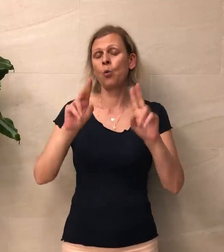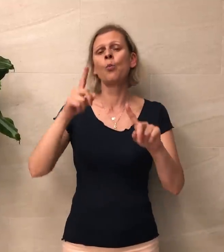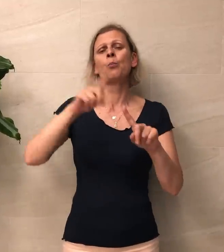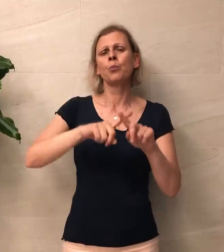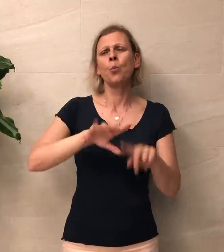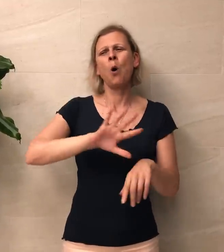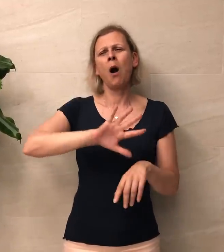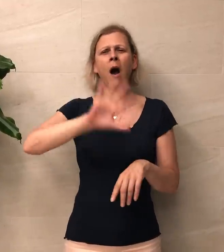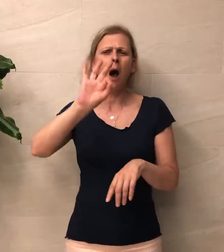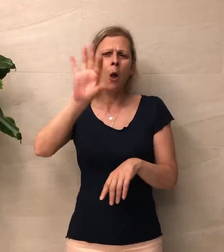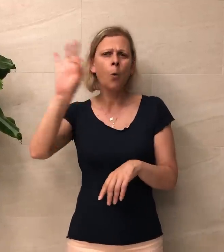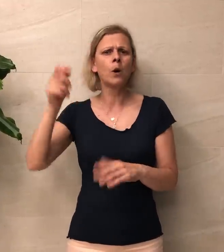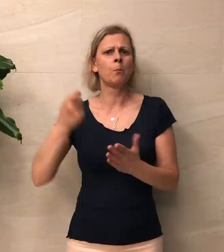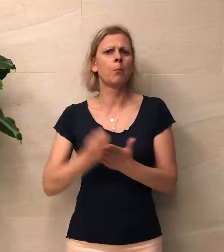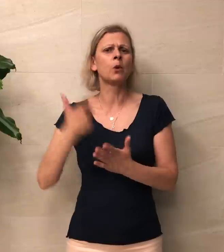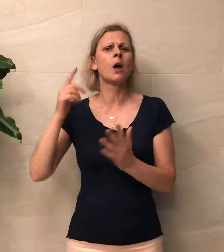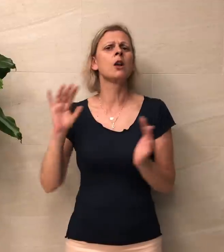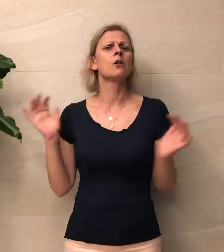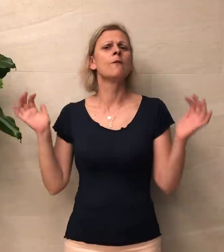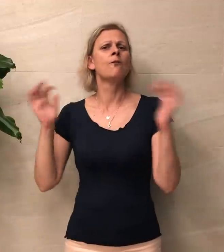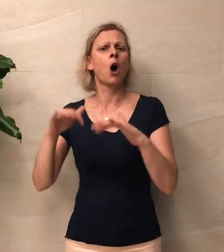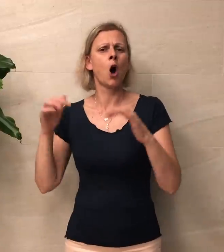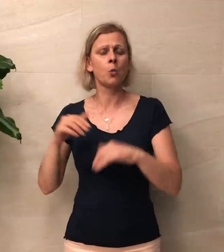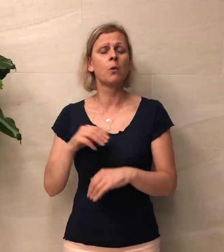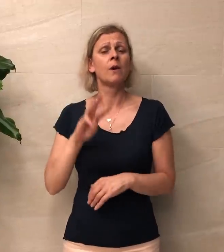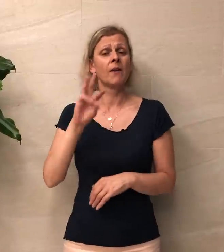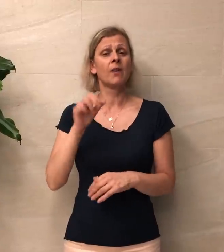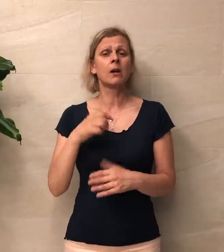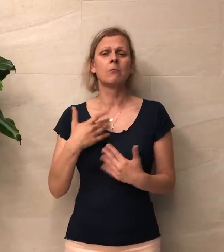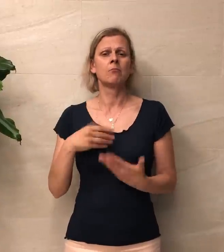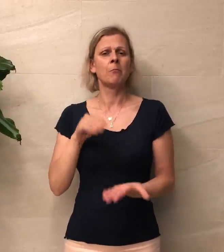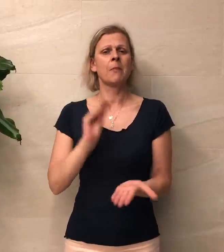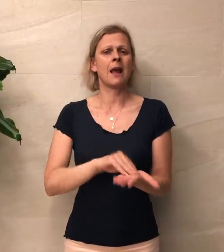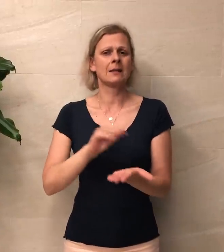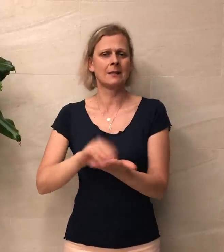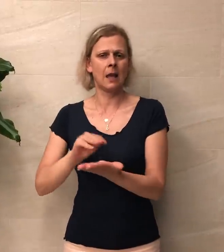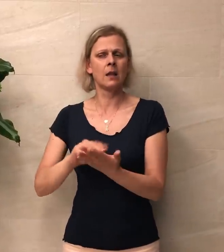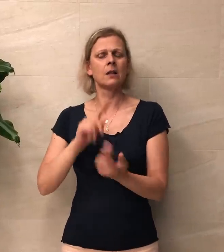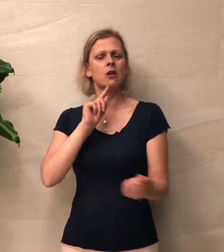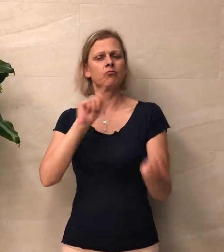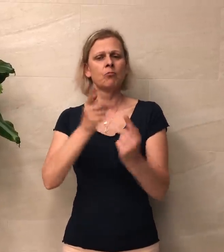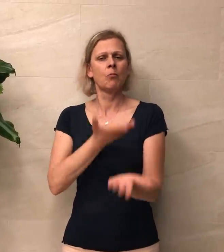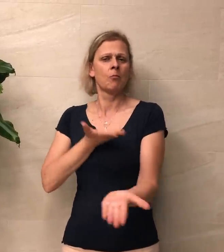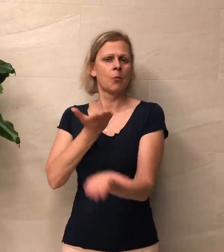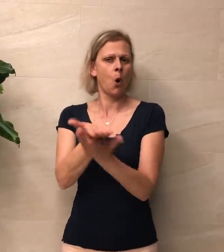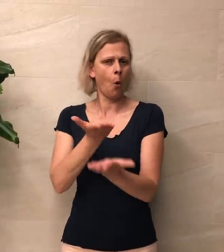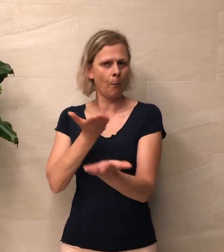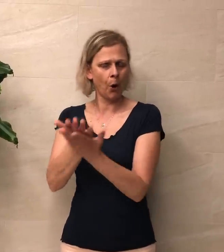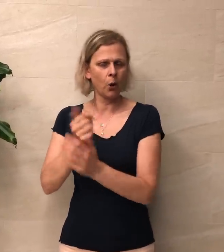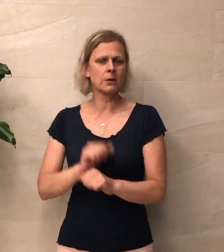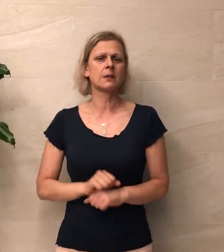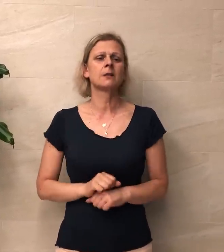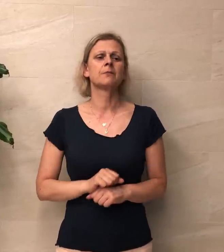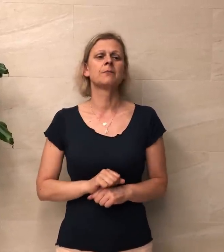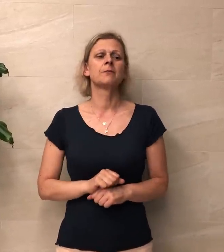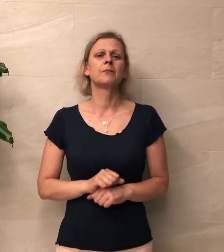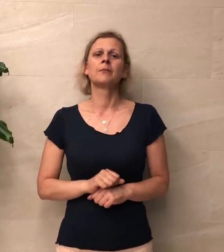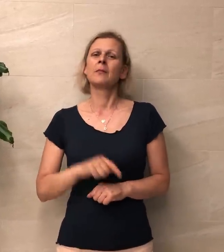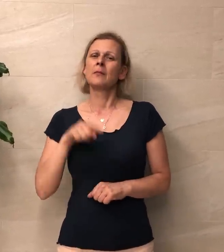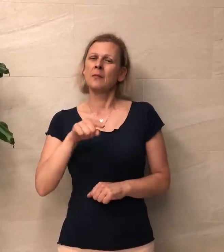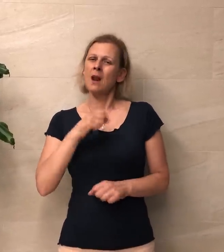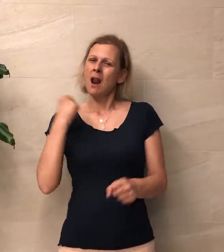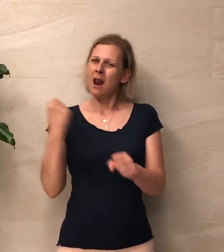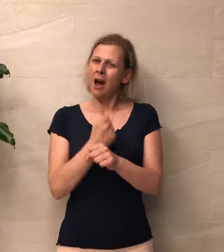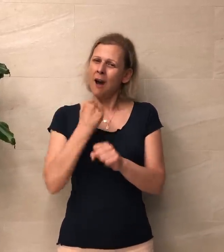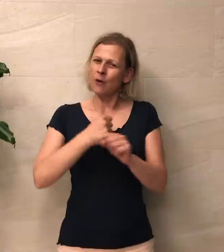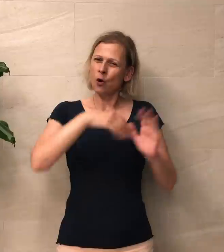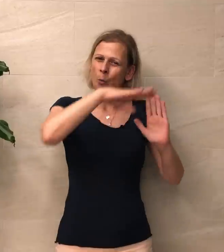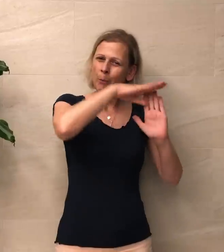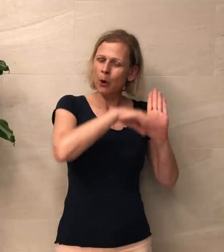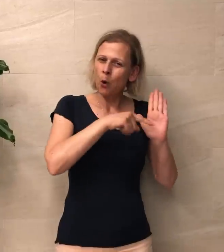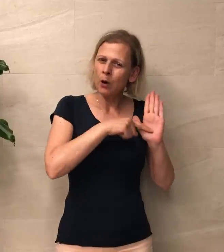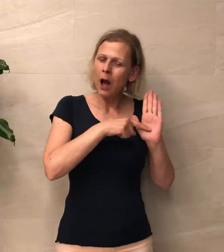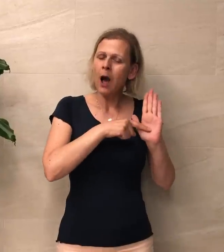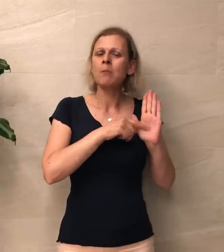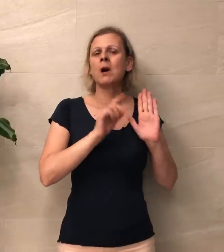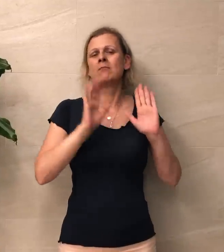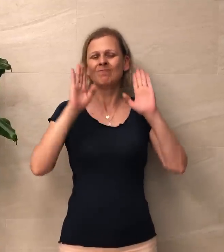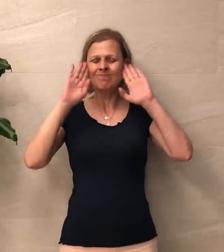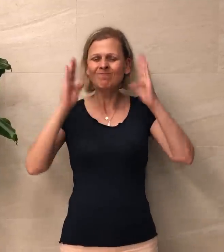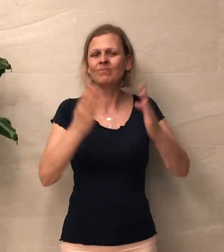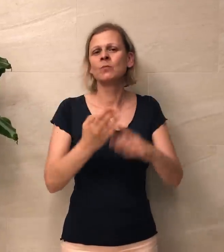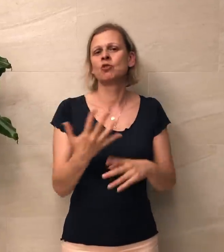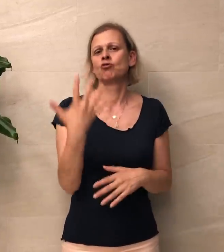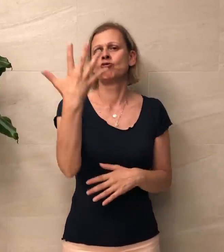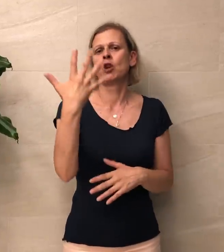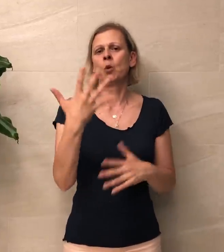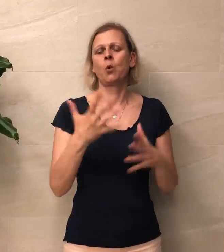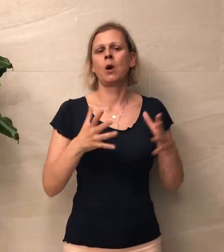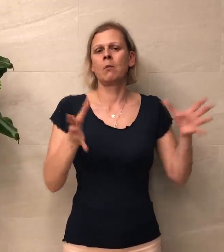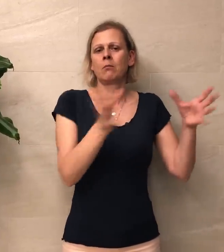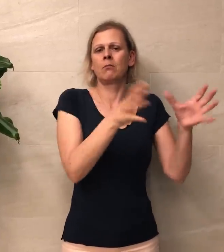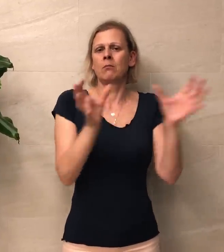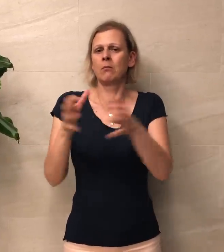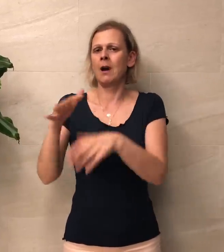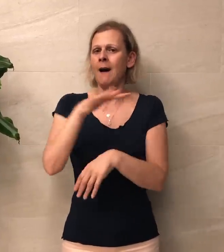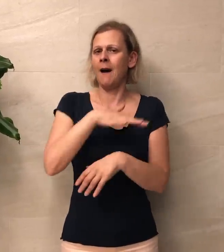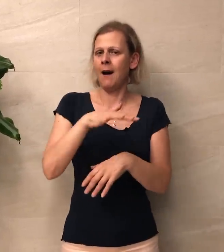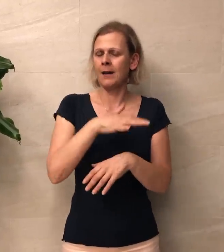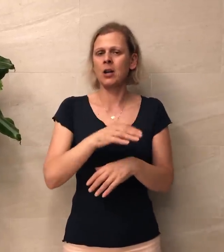importanti forum che rappresentano un’occasione per presentare una serie di istanze. È stato presentato il programma di lavoro che si focalizza su cinque aree: